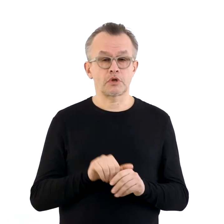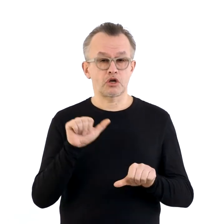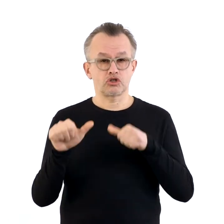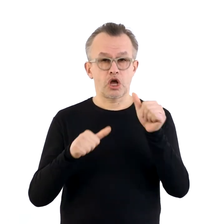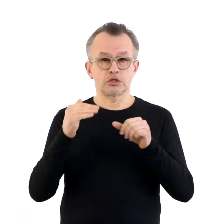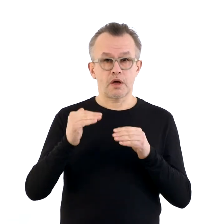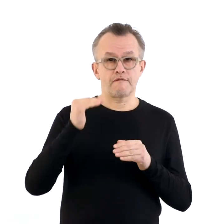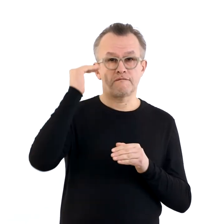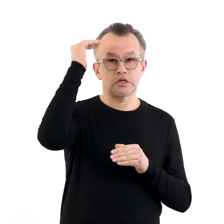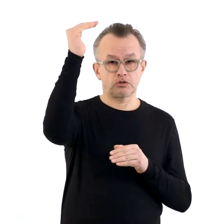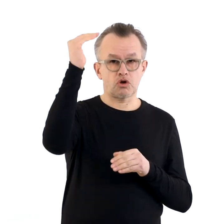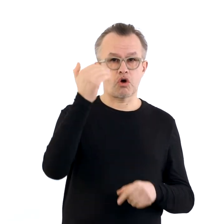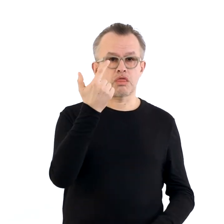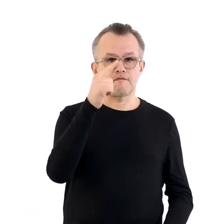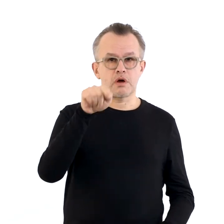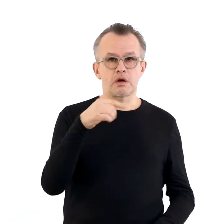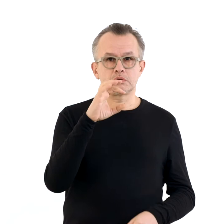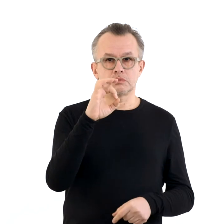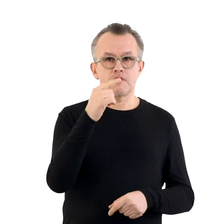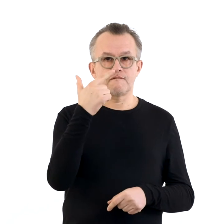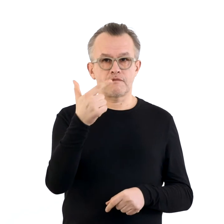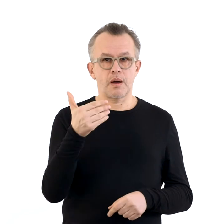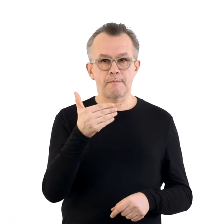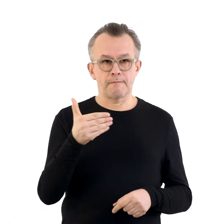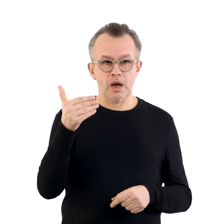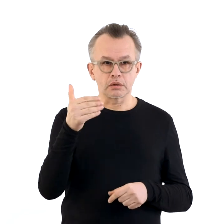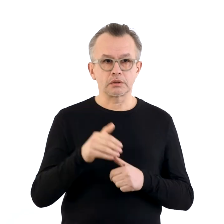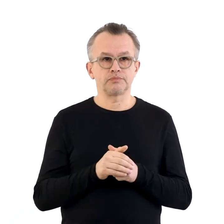Ma 2,02 m wysokości.